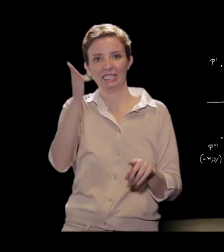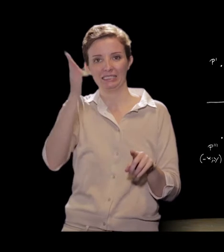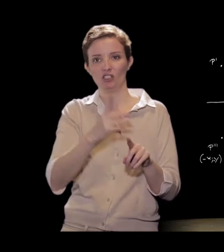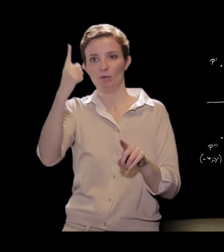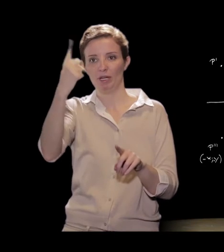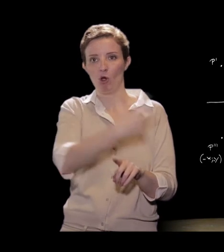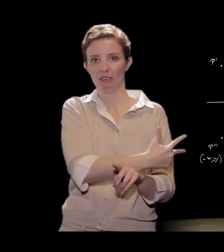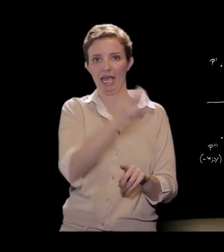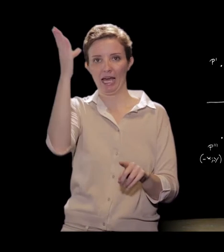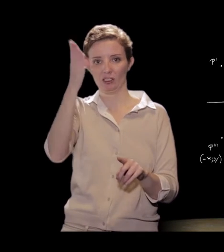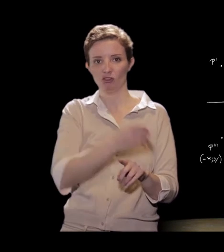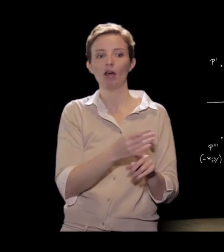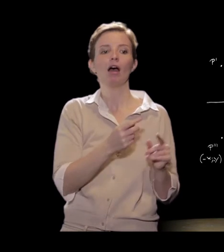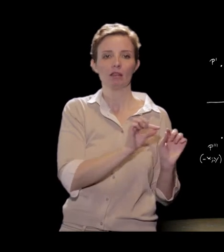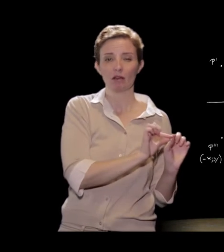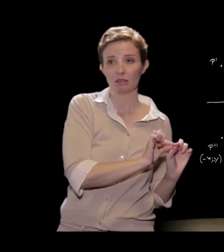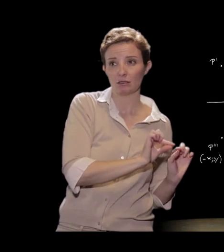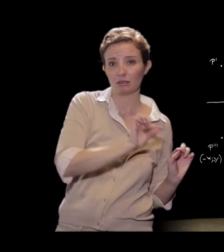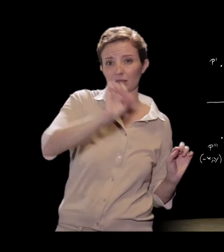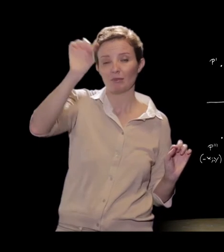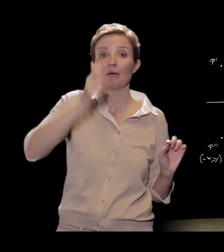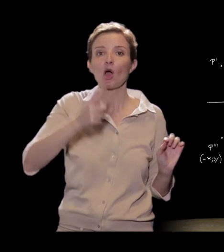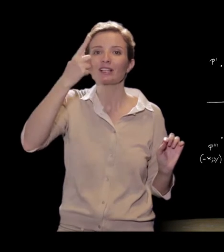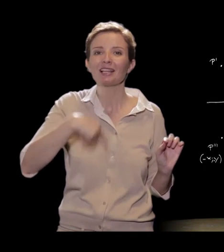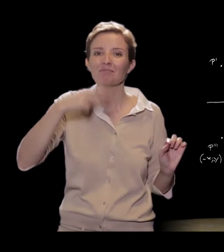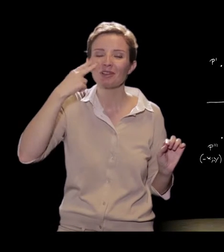È importante perché, come visto nella lezione sulle funzioni,